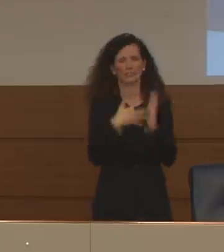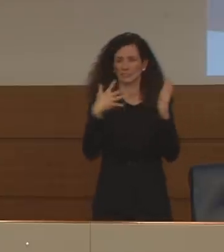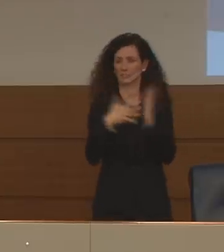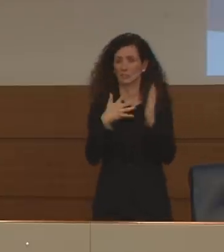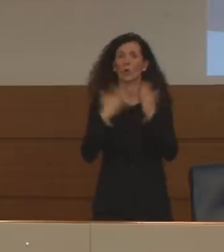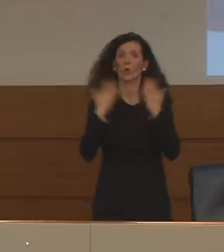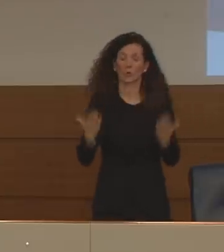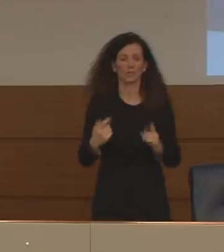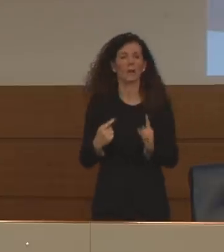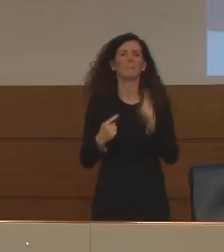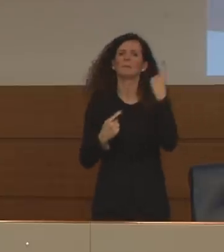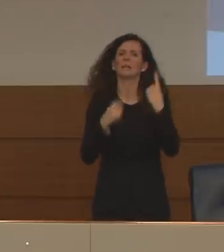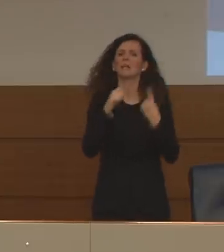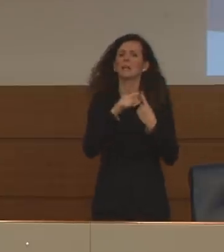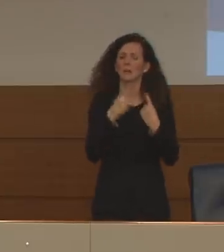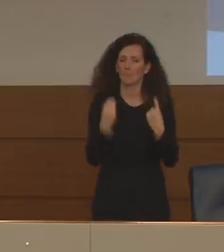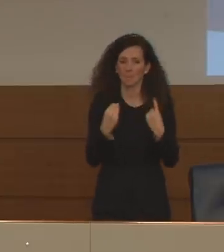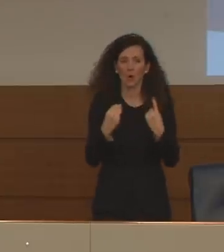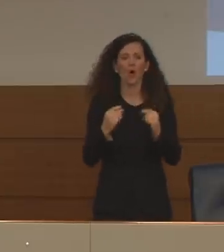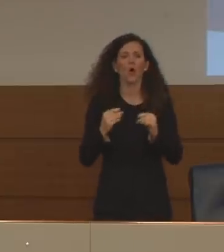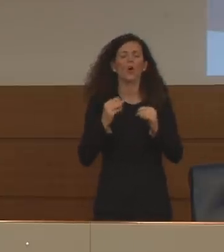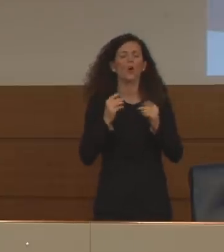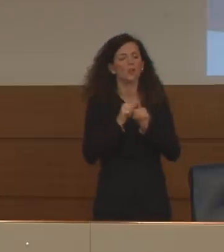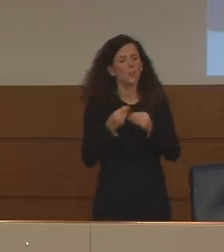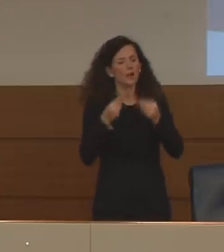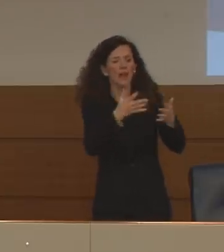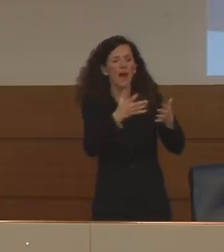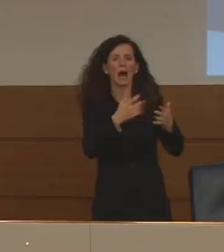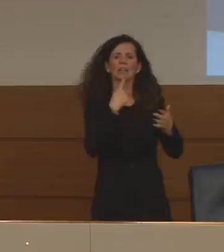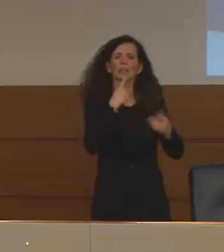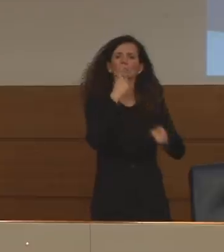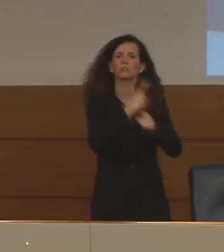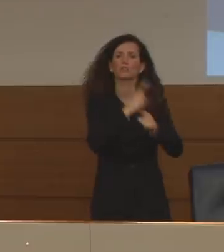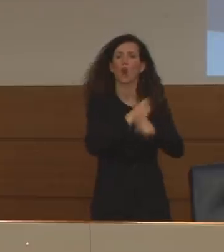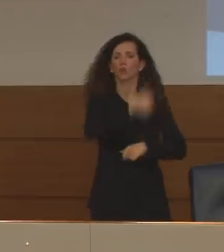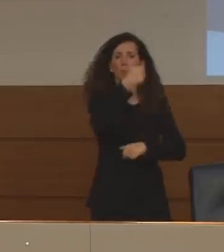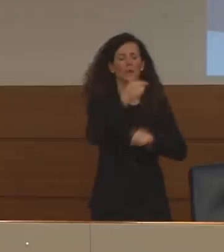presidi a chi realmente ne ha prioritario bisogno e 2 farne ovviamente